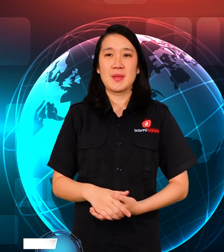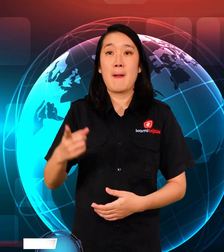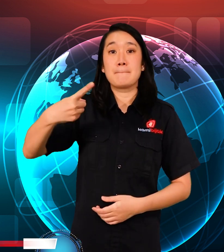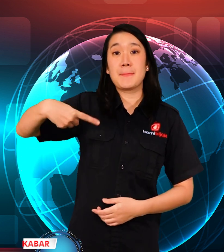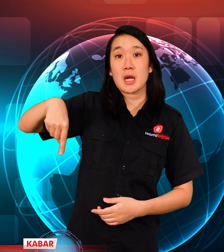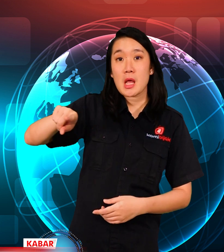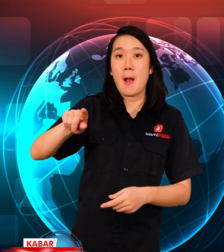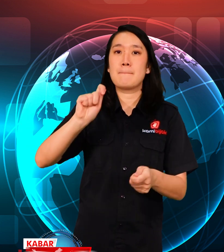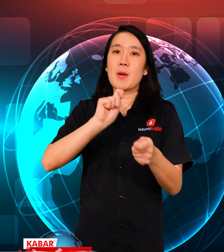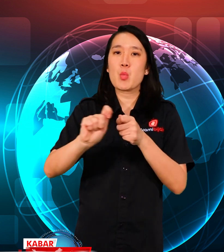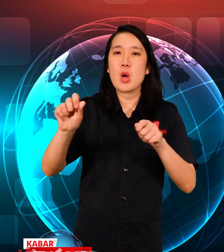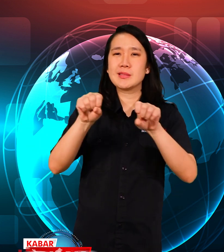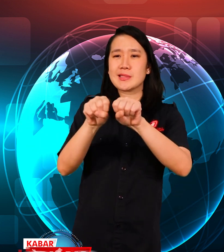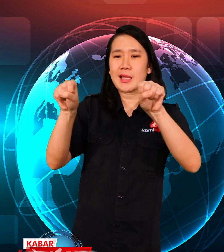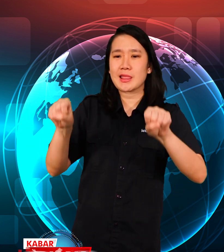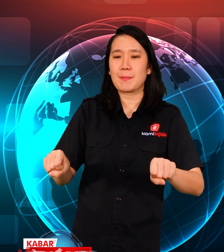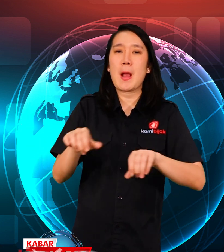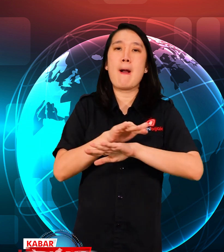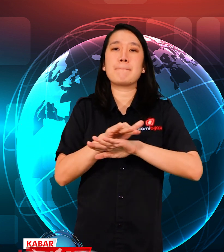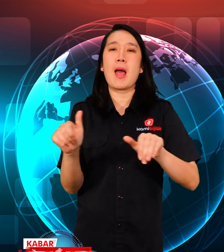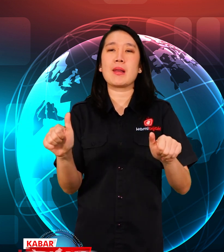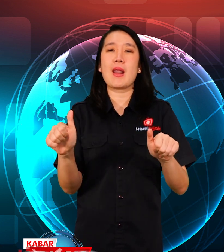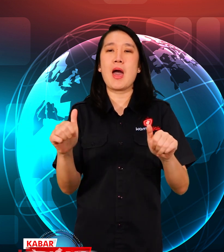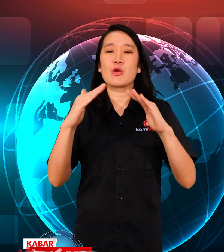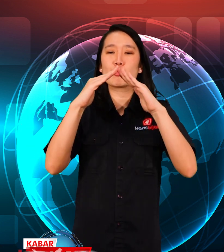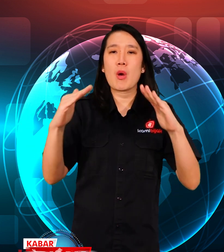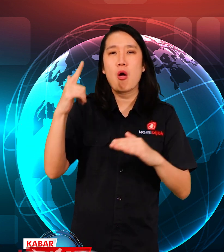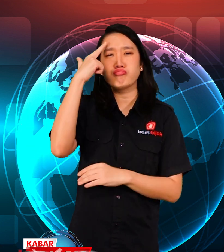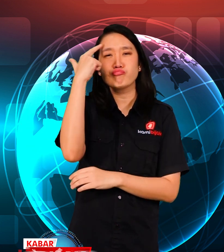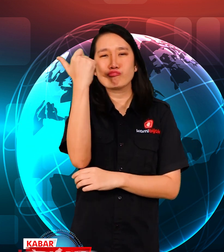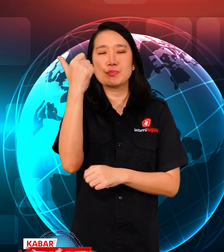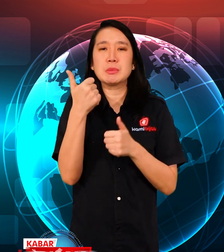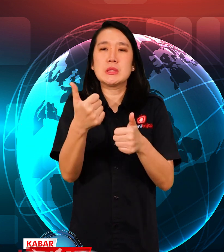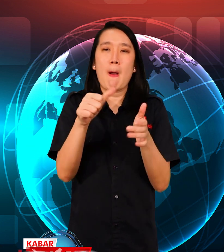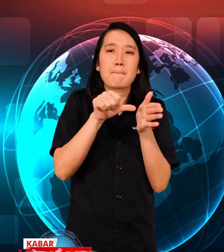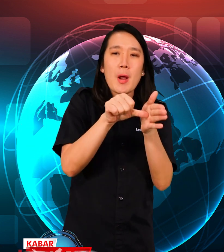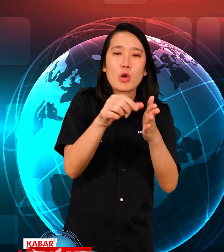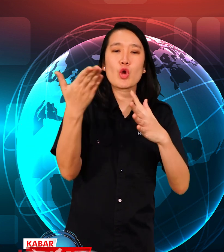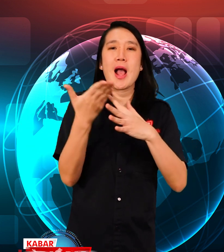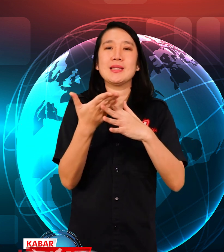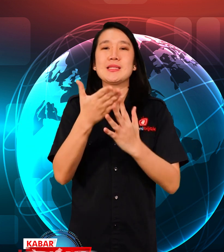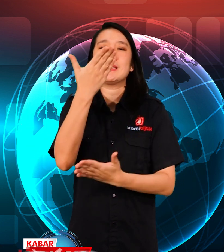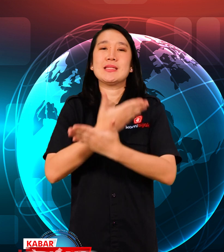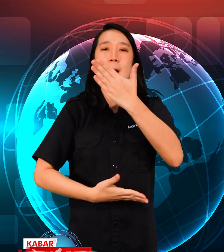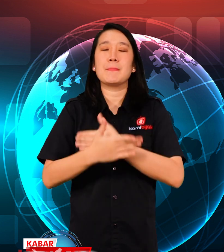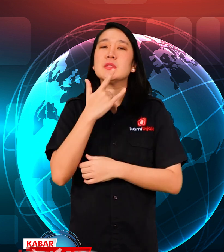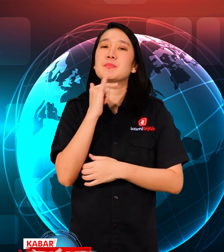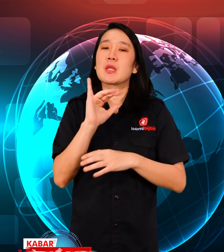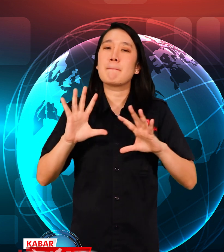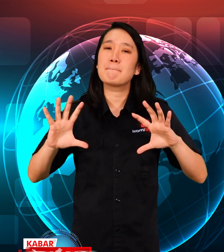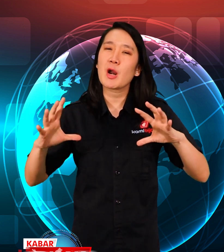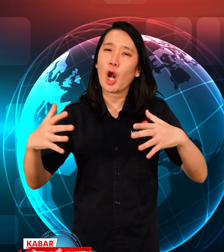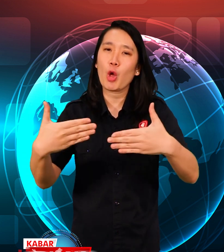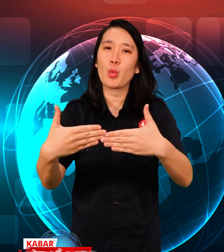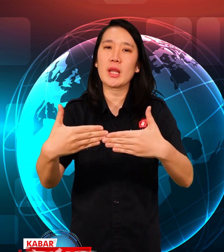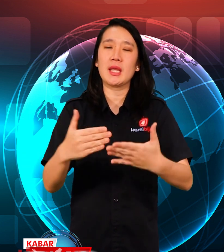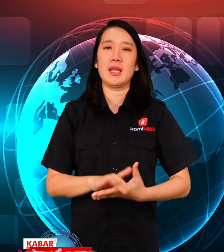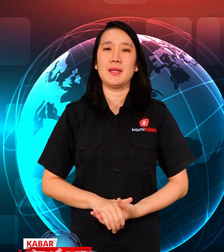Mereka membuat sistem keamanan rumah pintar yang dapat membantu akses disabilitas, seperti memberikan perlindungan.